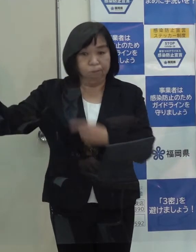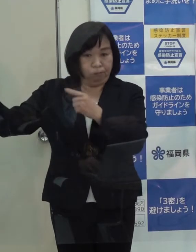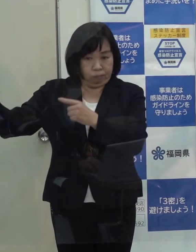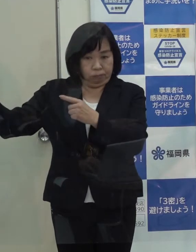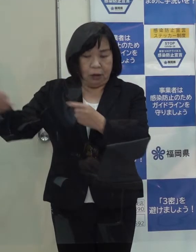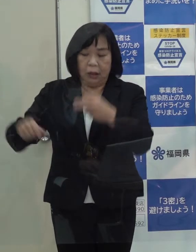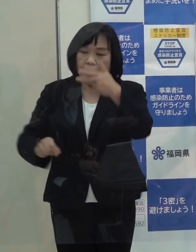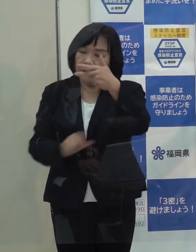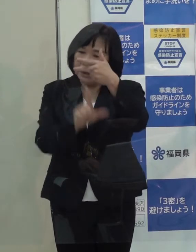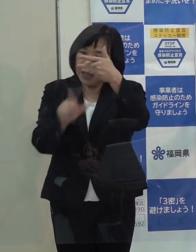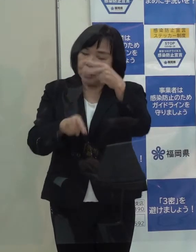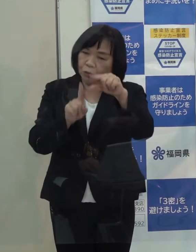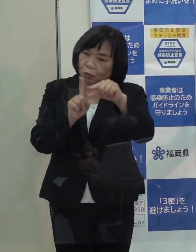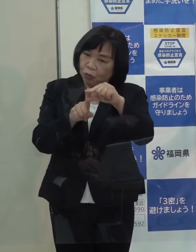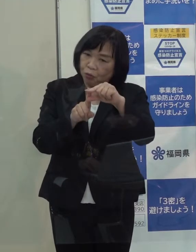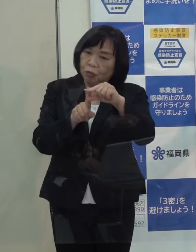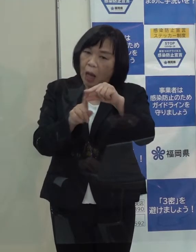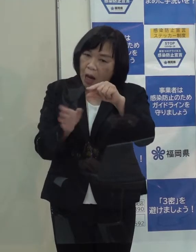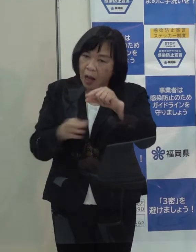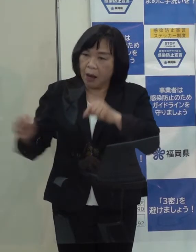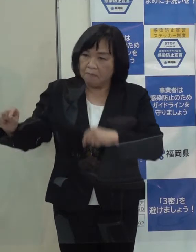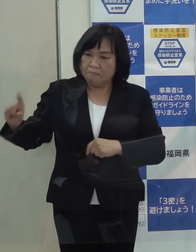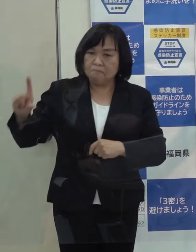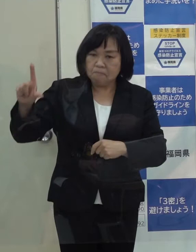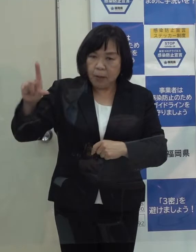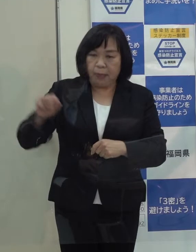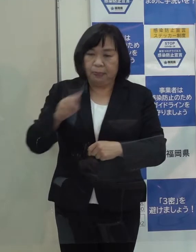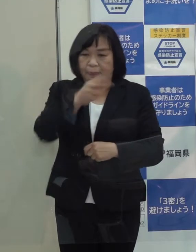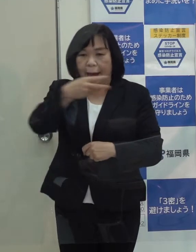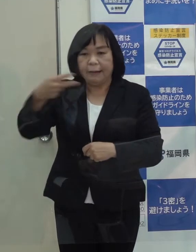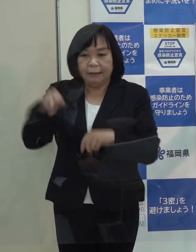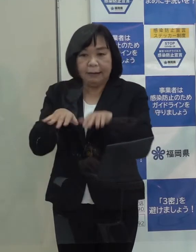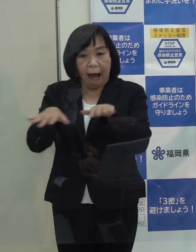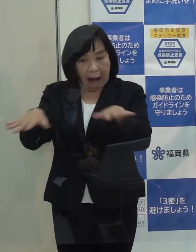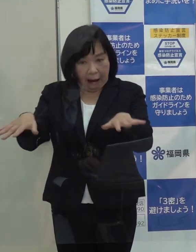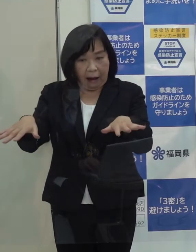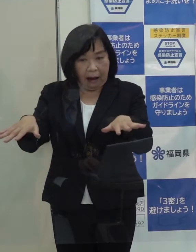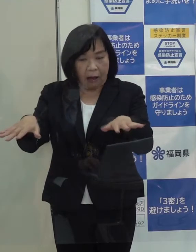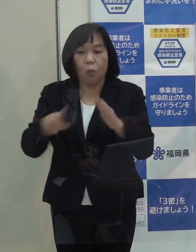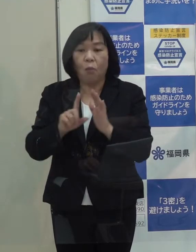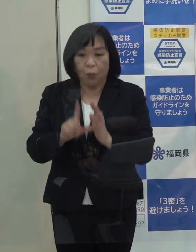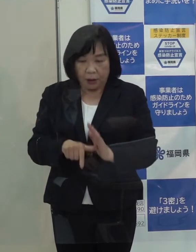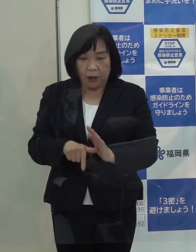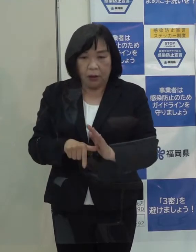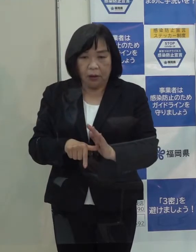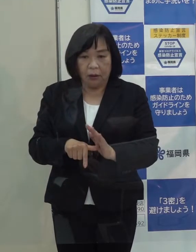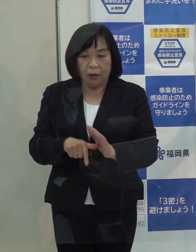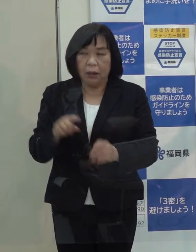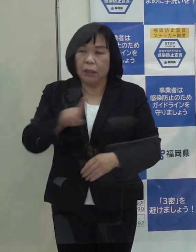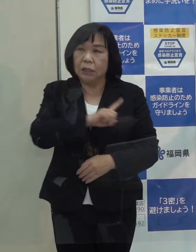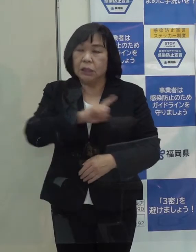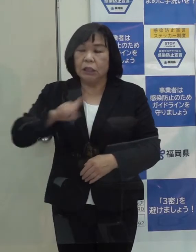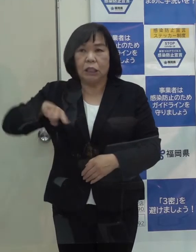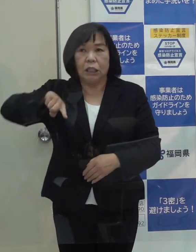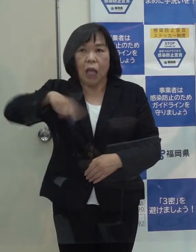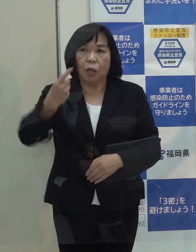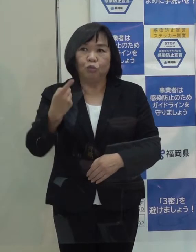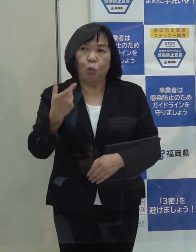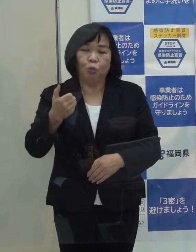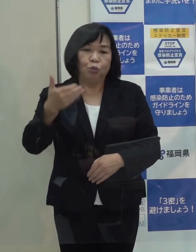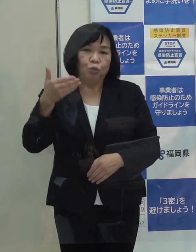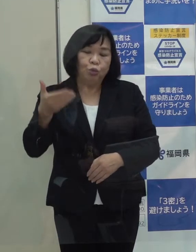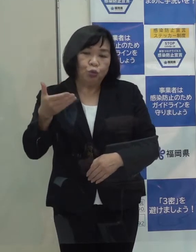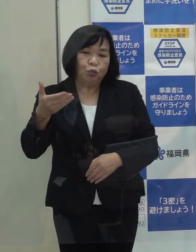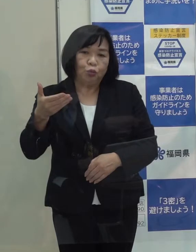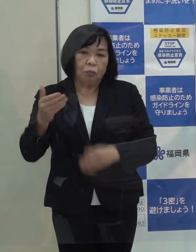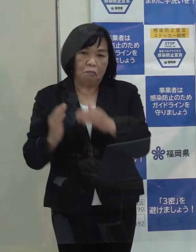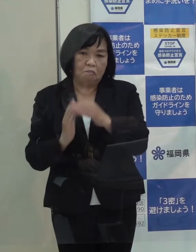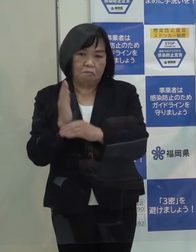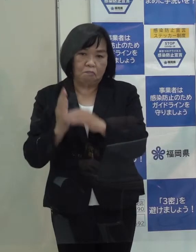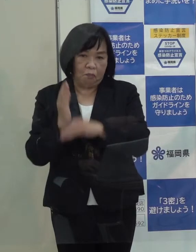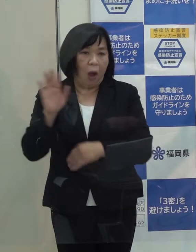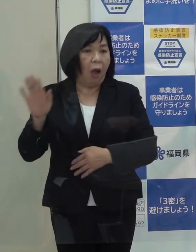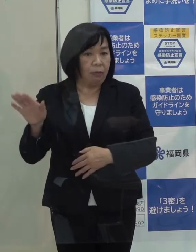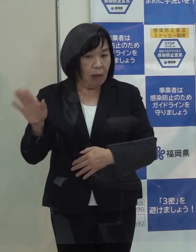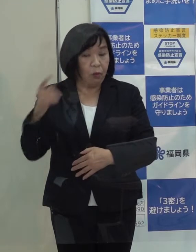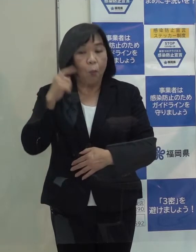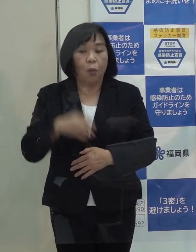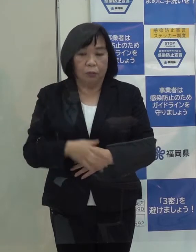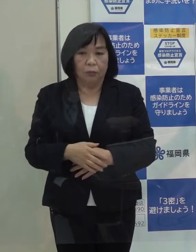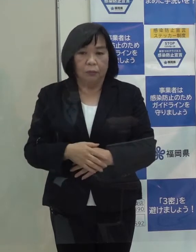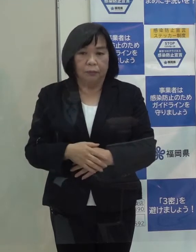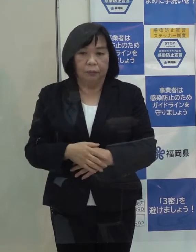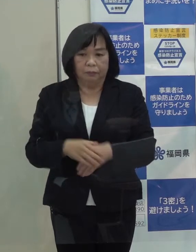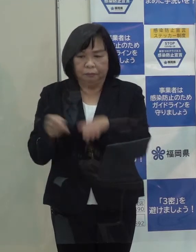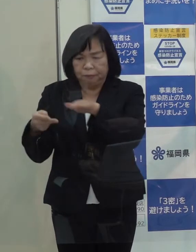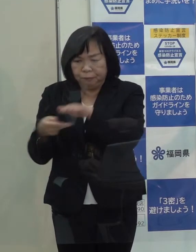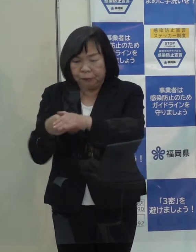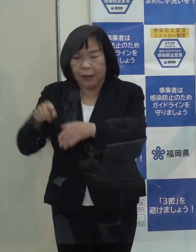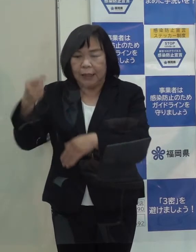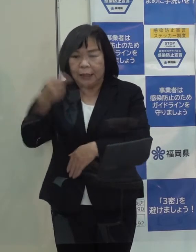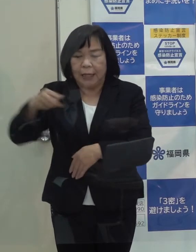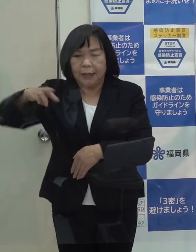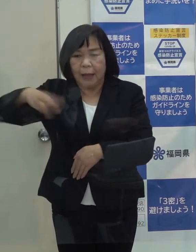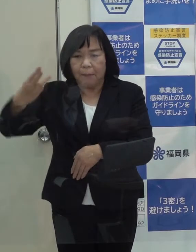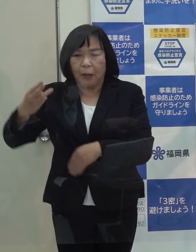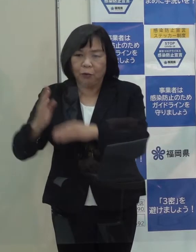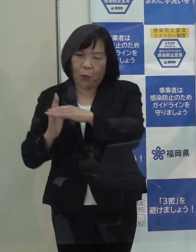７月の半ばから急増した いわゆる「第２波と皆さんが呼んでおられる時期には １日１６９件の陽性者が出たこともあり 要療養者が１,３００人を超える状況もありました